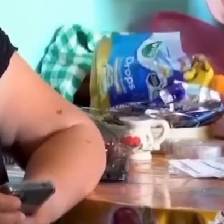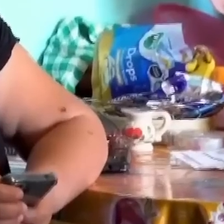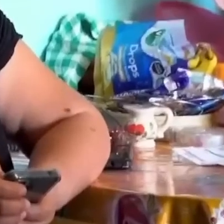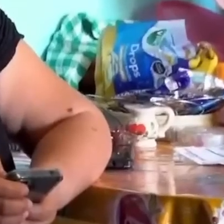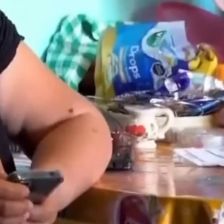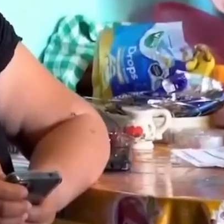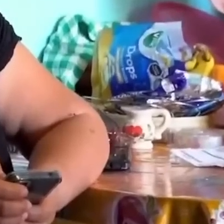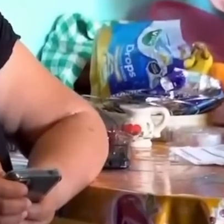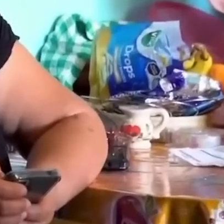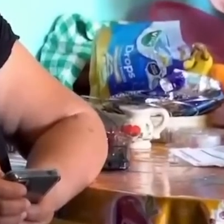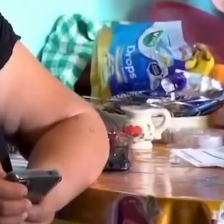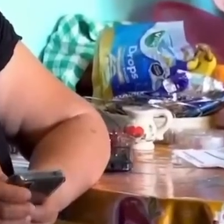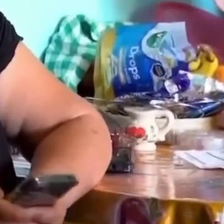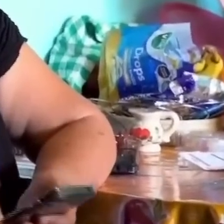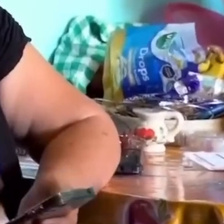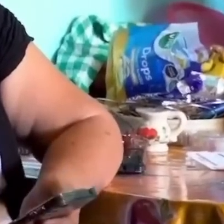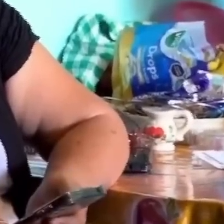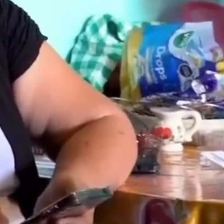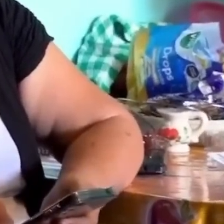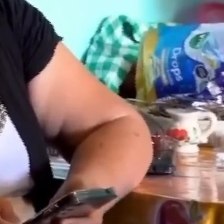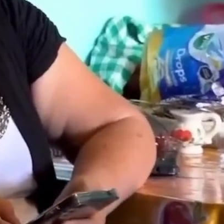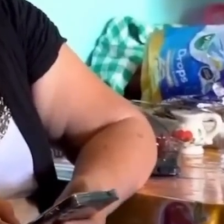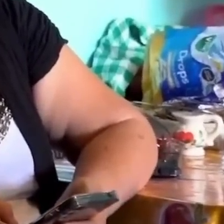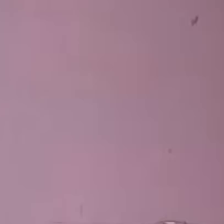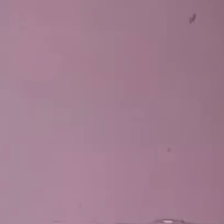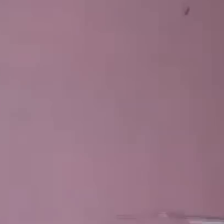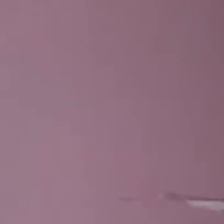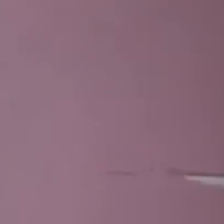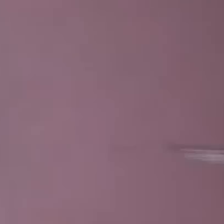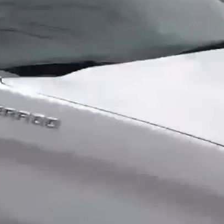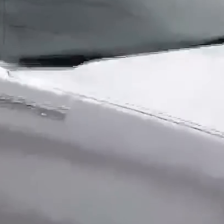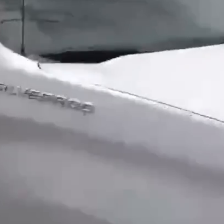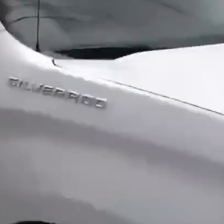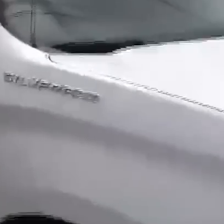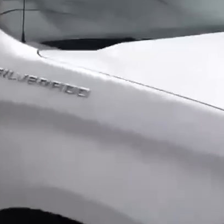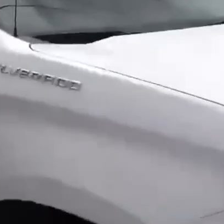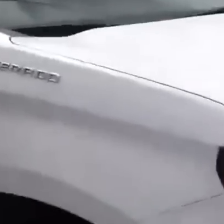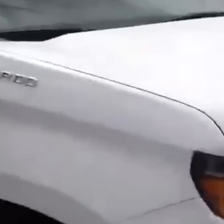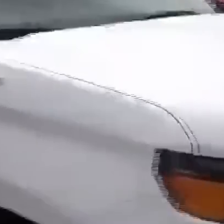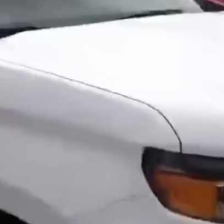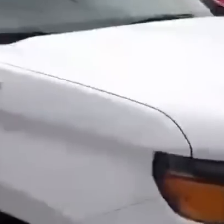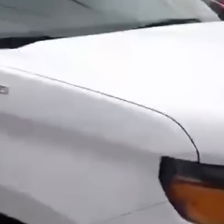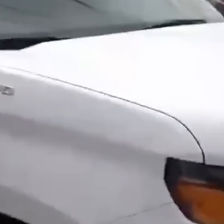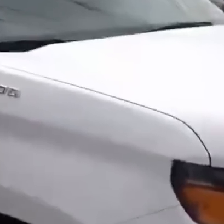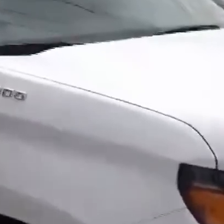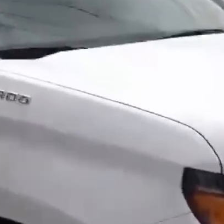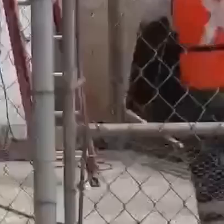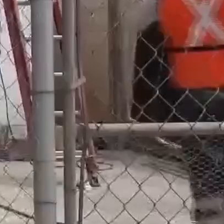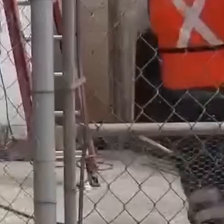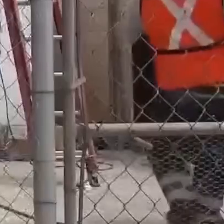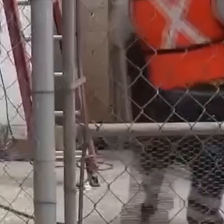del cual la Comisión Federal de Electricidad instalará 5500 paneles fotovoltaicos en los